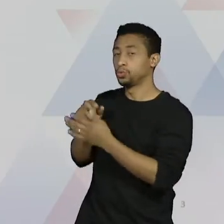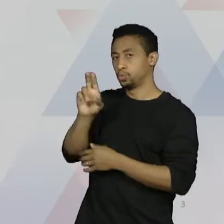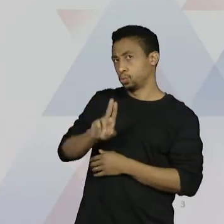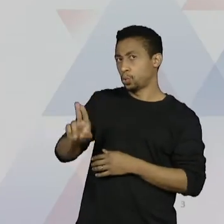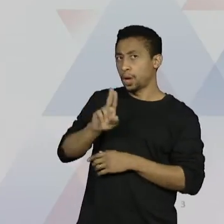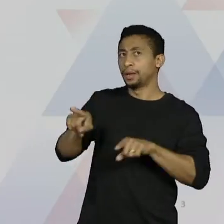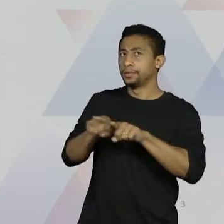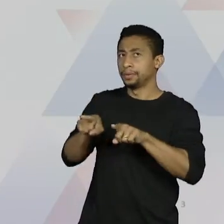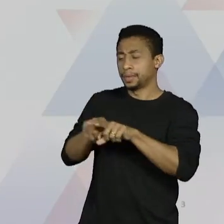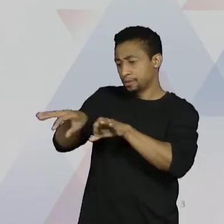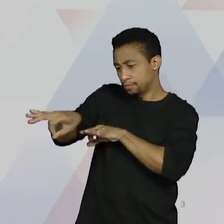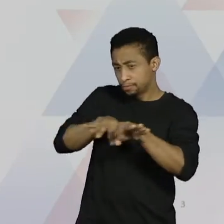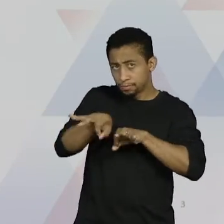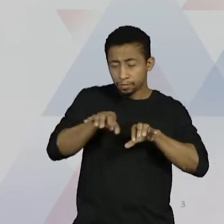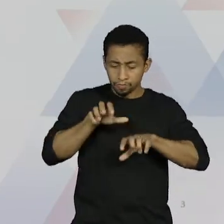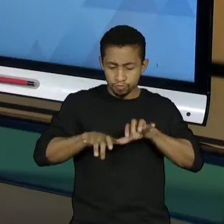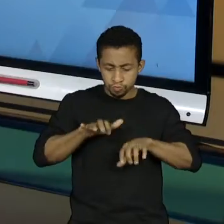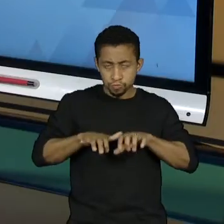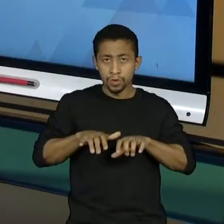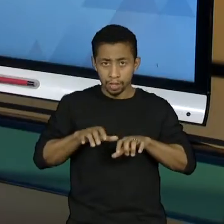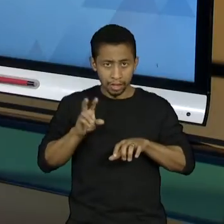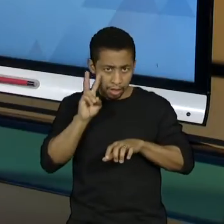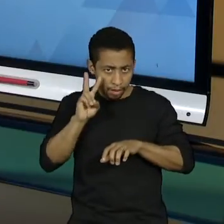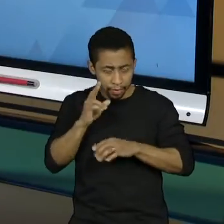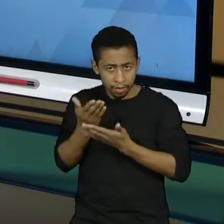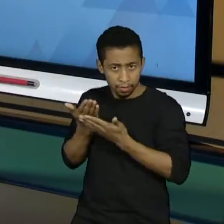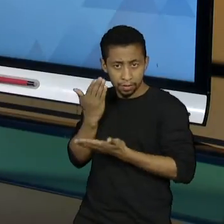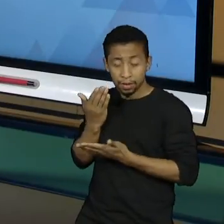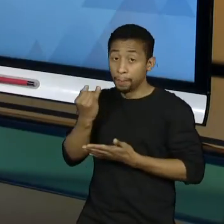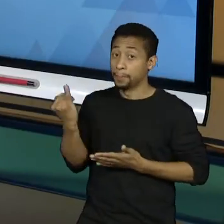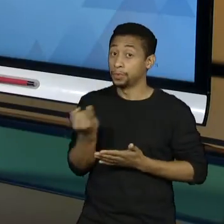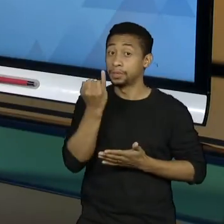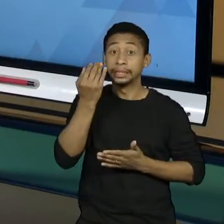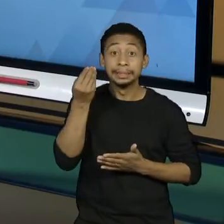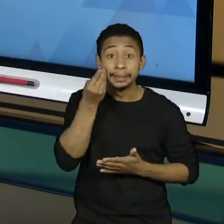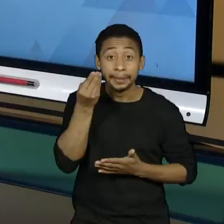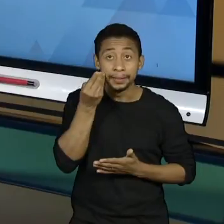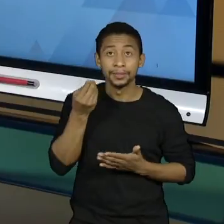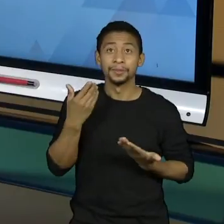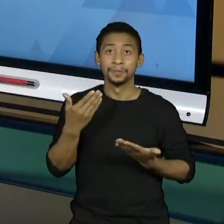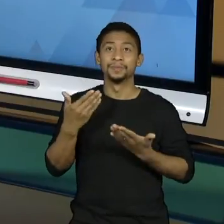GENTE DISCUTIU NO NOSSO ÚLTIMO ENCONTRO A IMPORTÂNCIA DOS TESTES, NÉ? A PARTIR DOS TESTES,